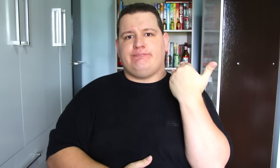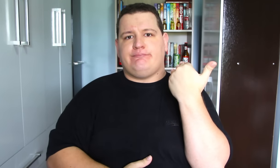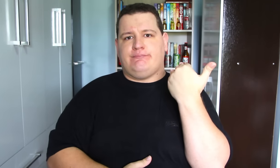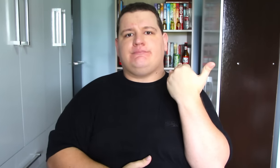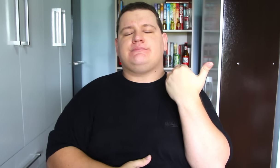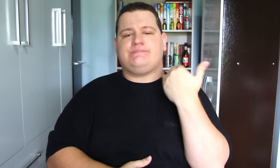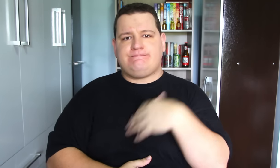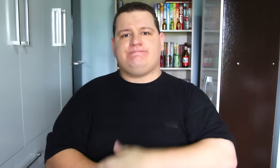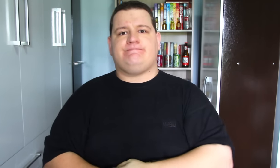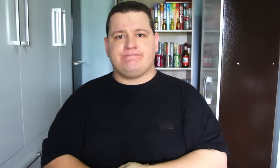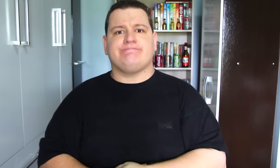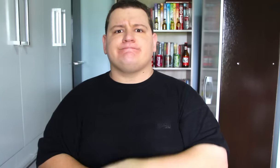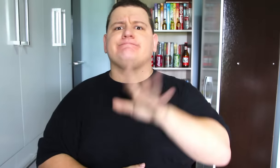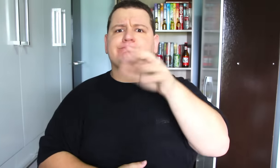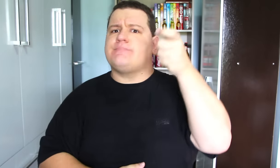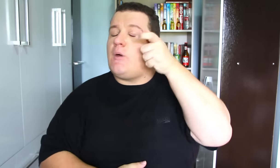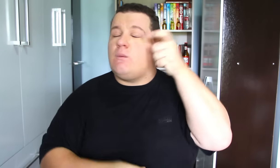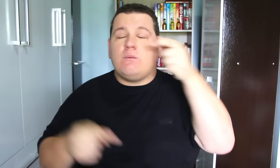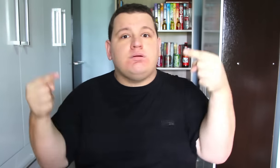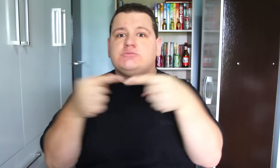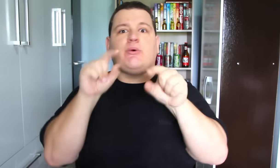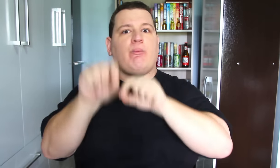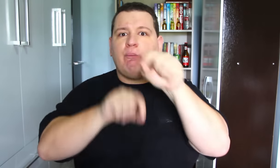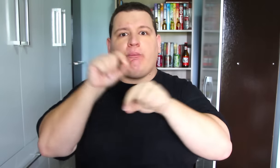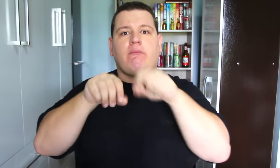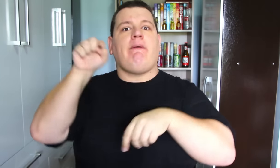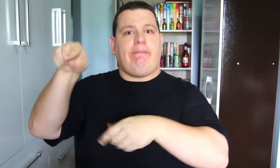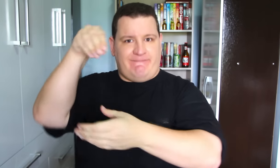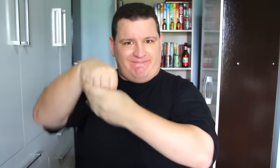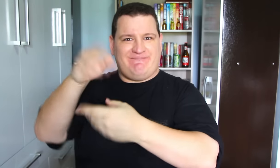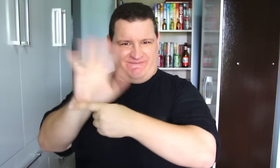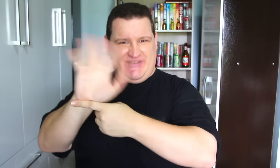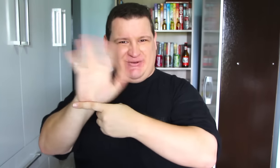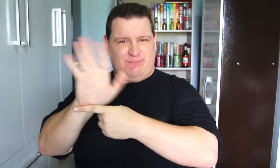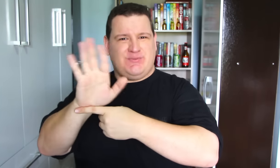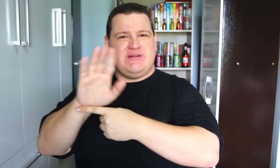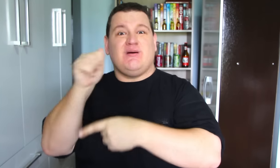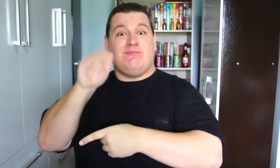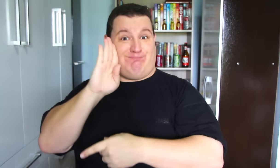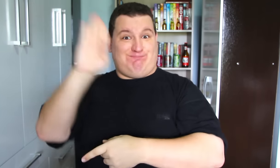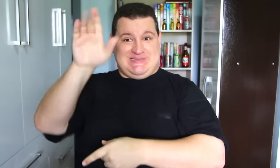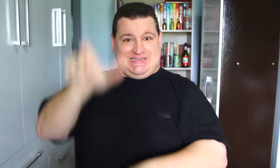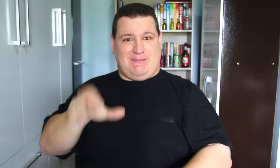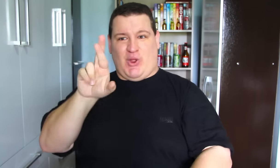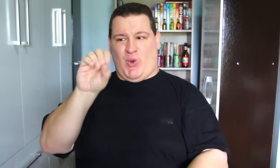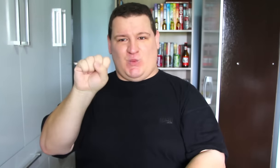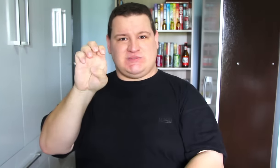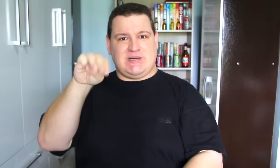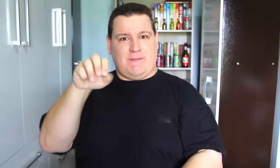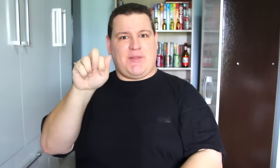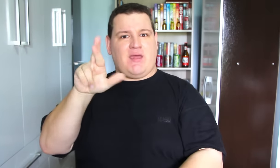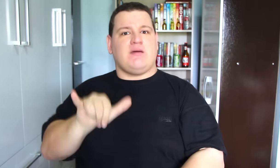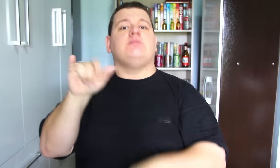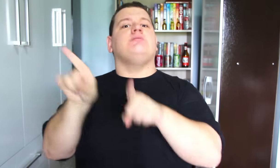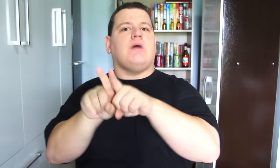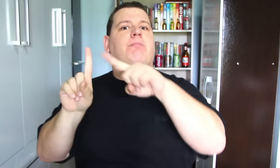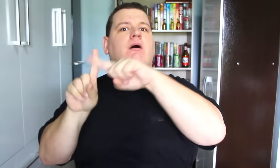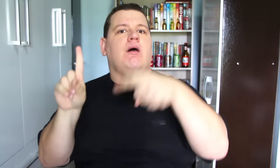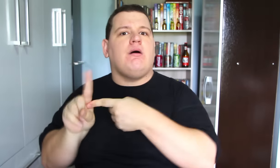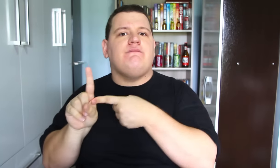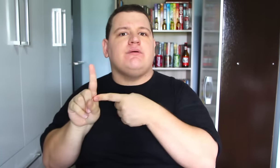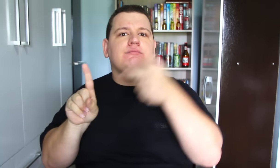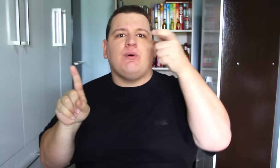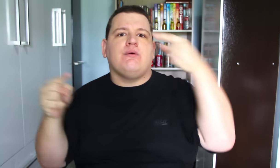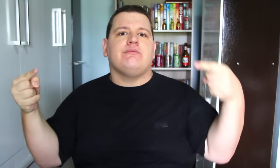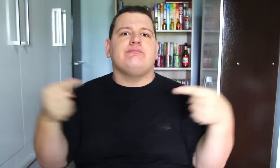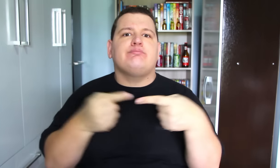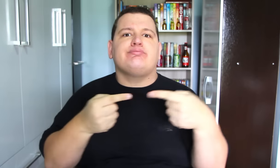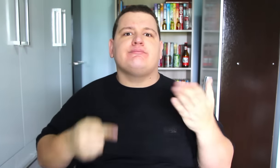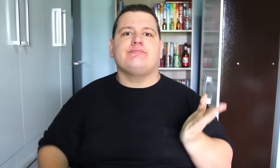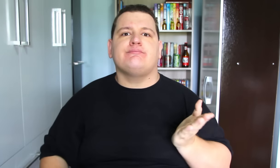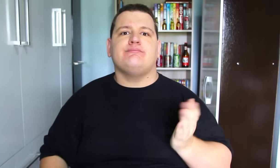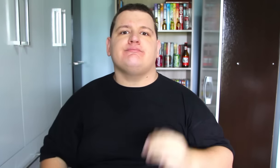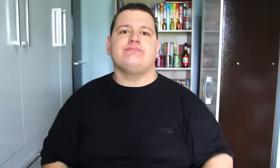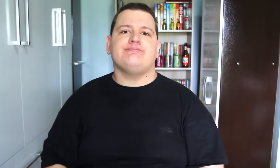Coincidentemente, a personagem principal do filme também é grávida.